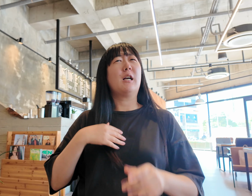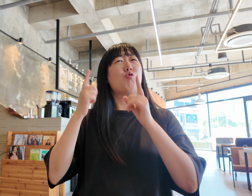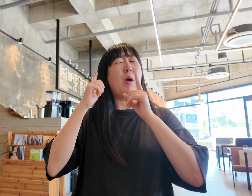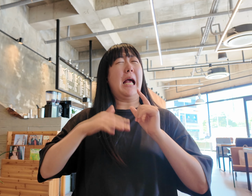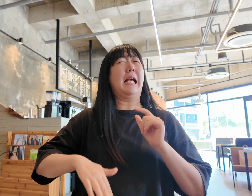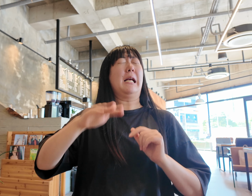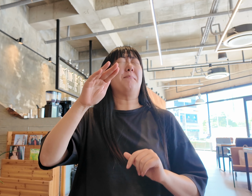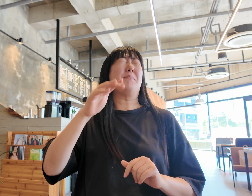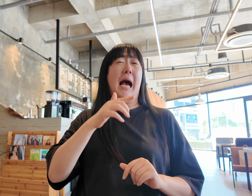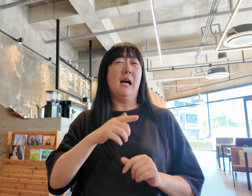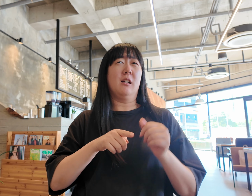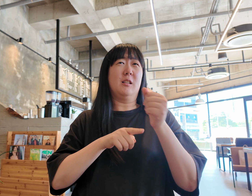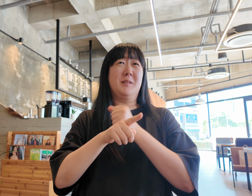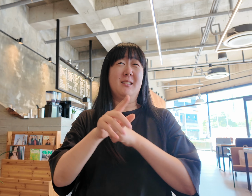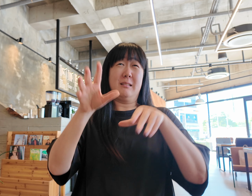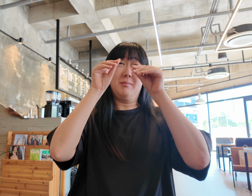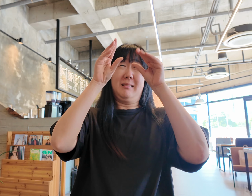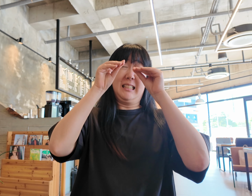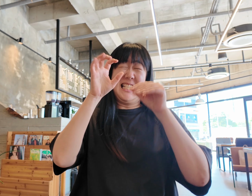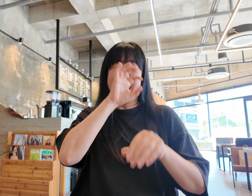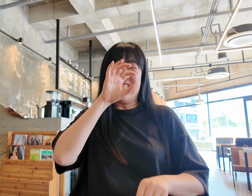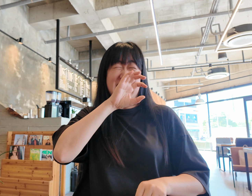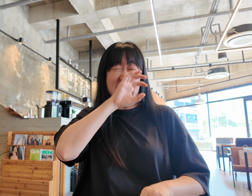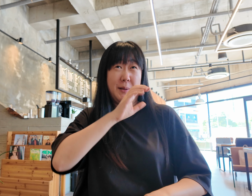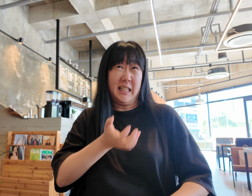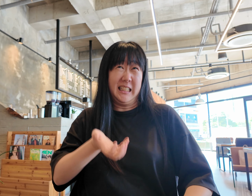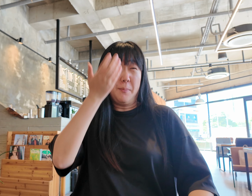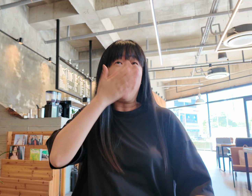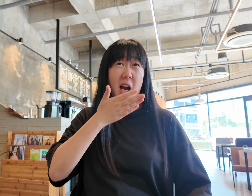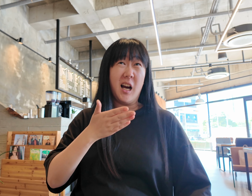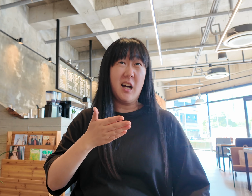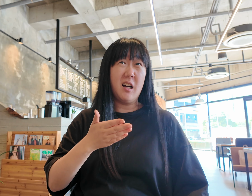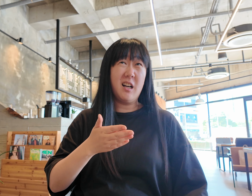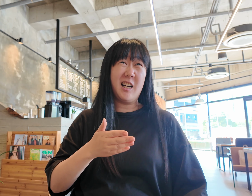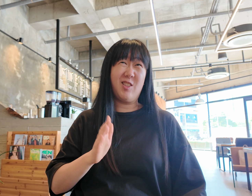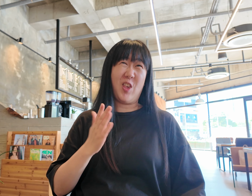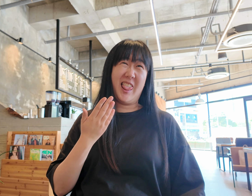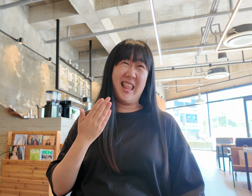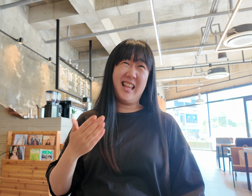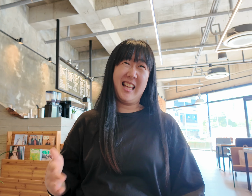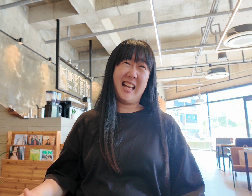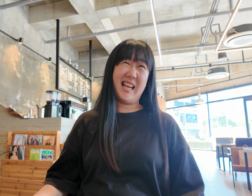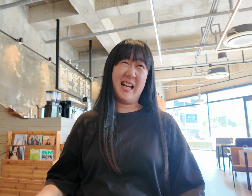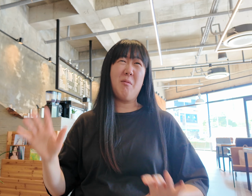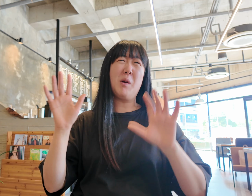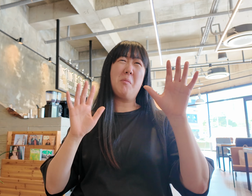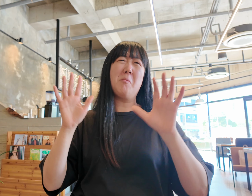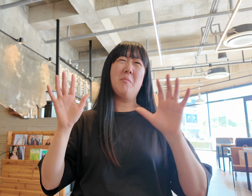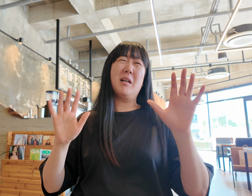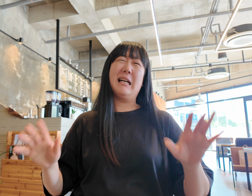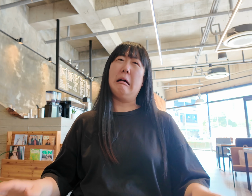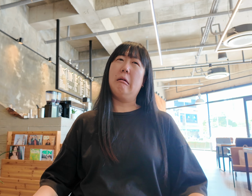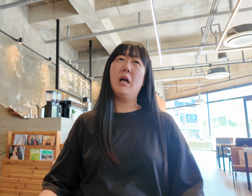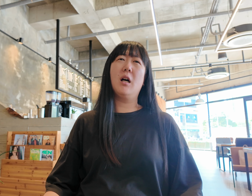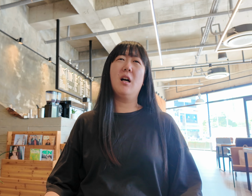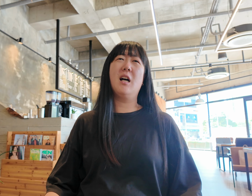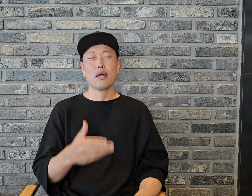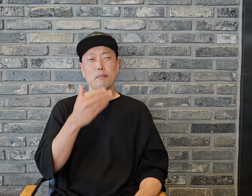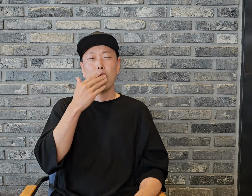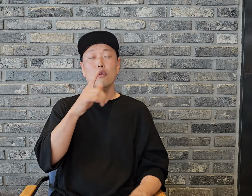私は聴覚文化の中で育ってきたにもかかわらず。 手話を練習すれば上達できますか? うまくいきますか？ 動きを表現するのはとても難しいです。 できますよ。